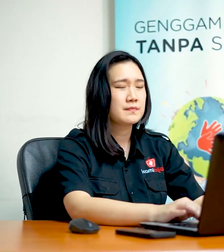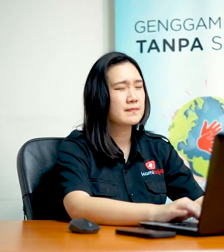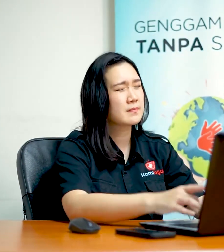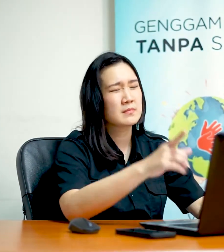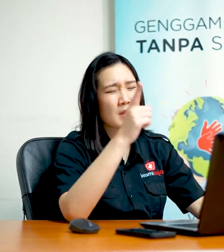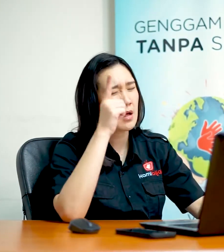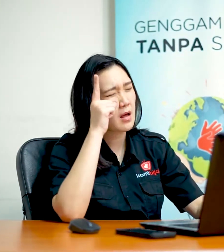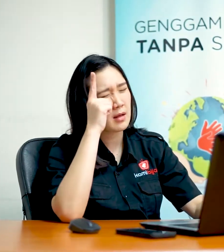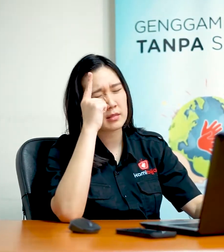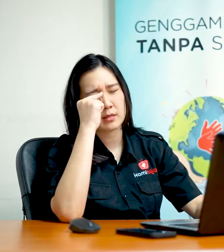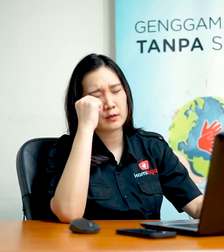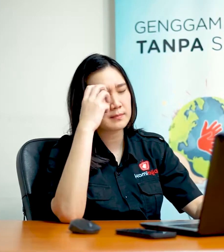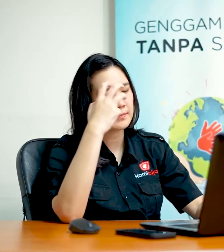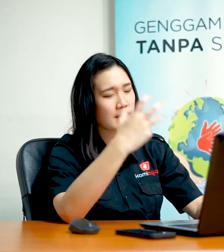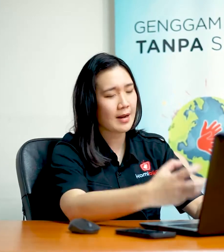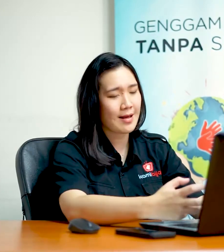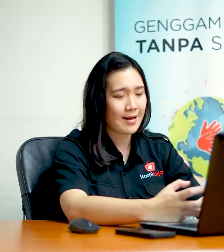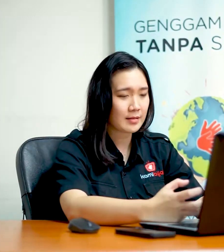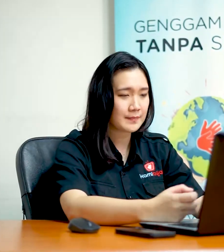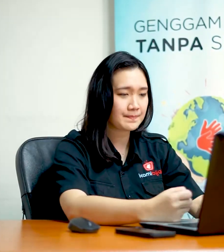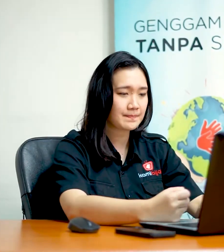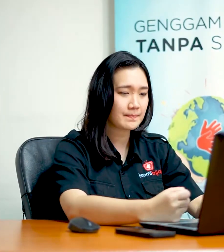Aduh ngantuk banget....